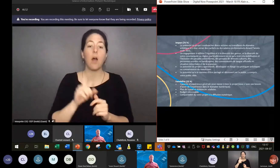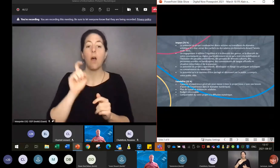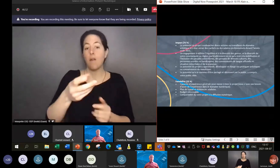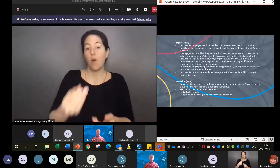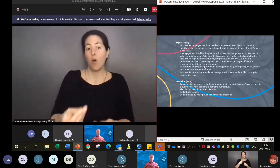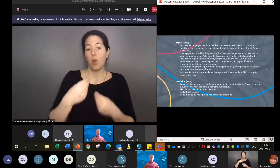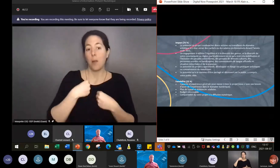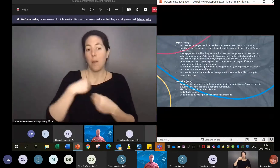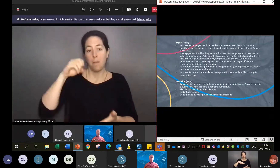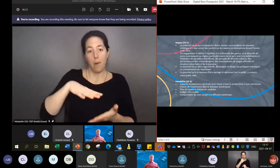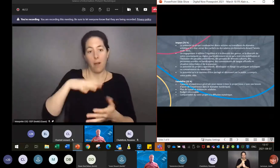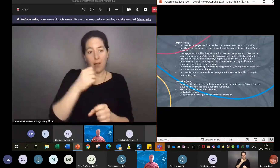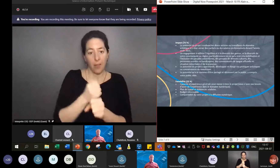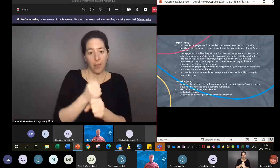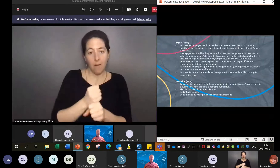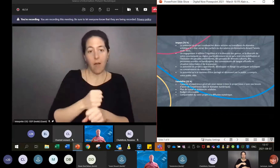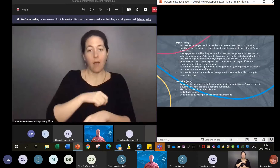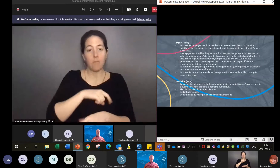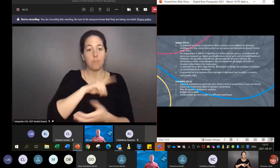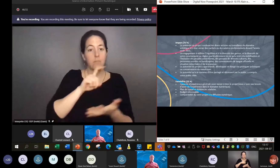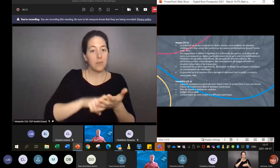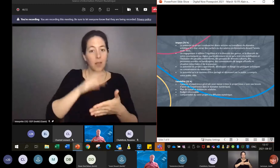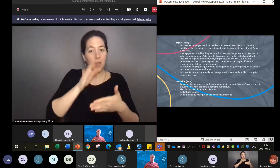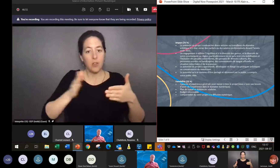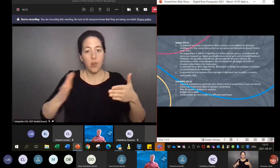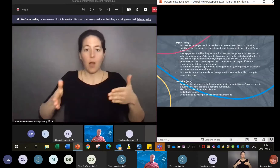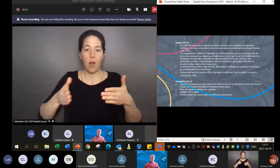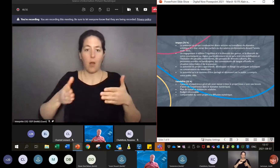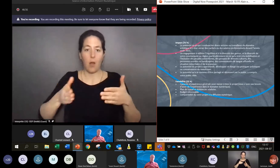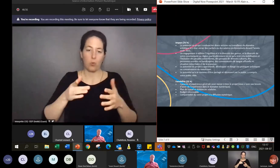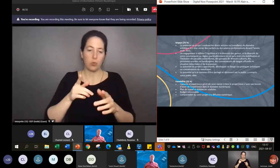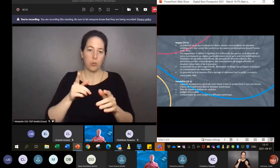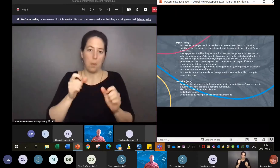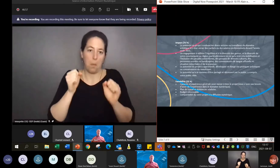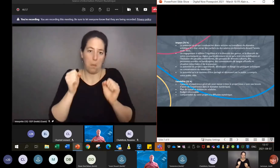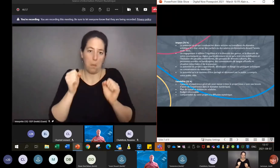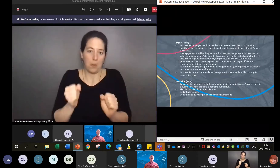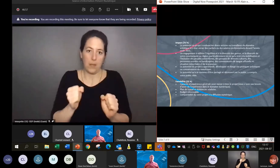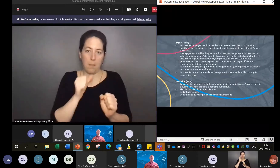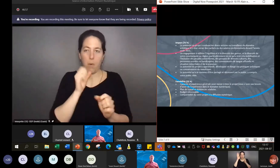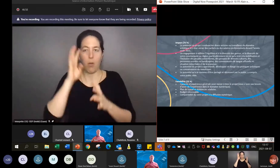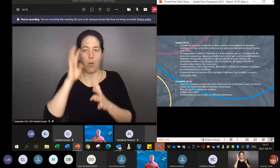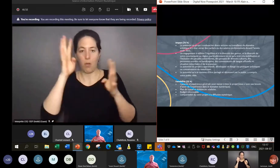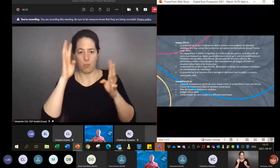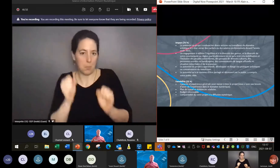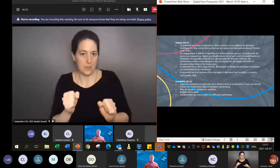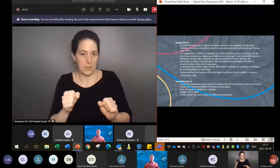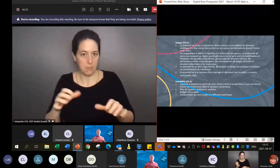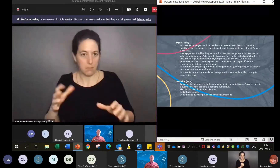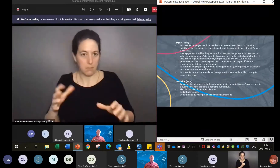des échéanciers réalistes, vous devez avoir un budget raisonnable, et